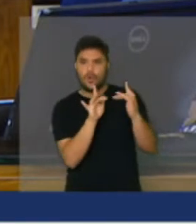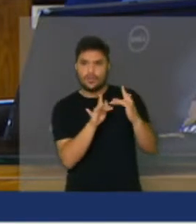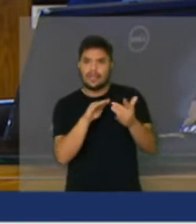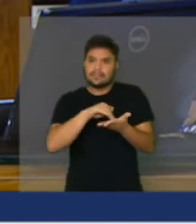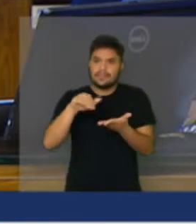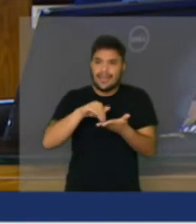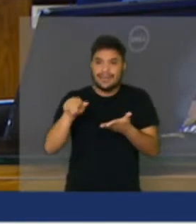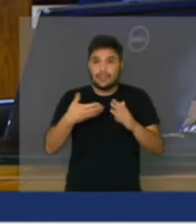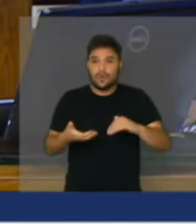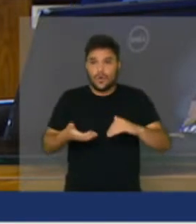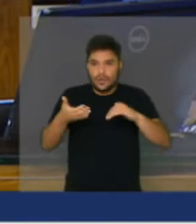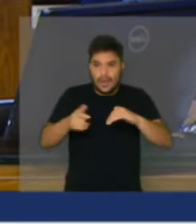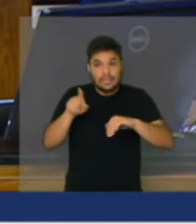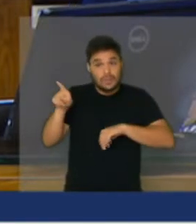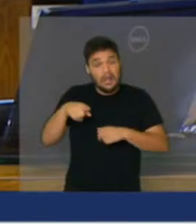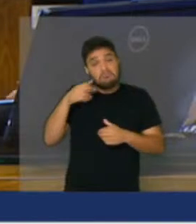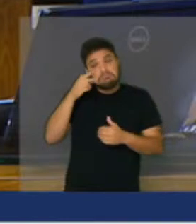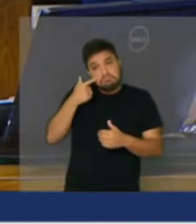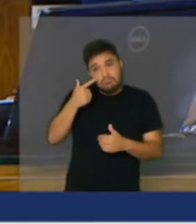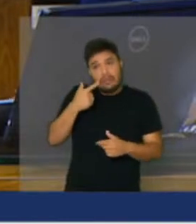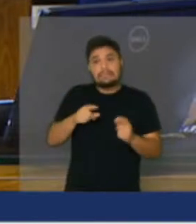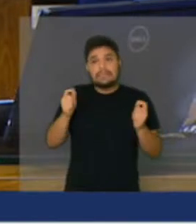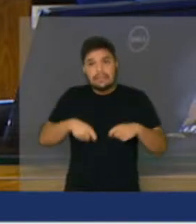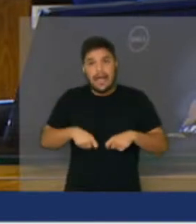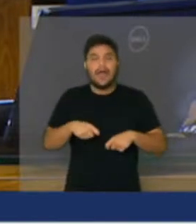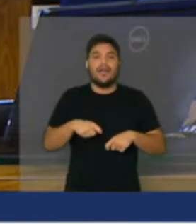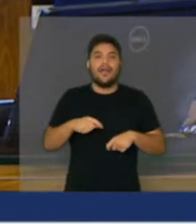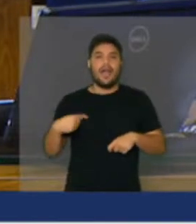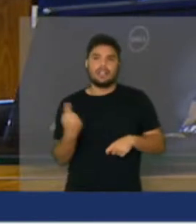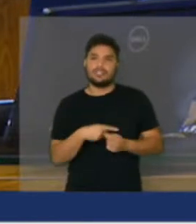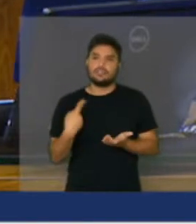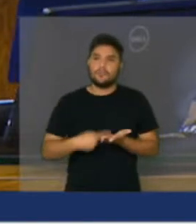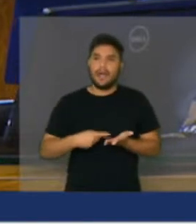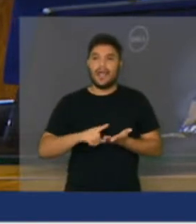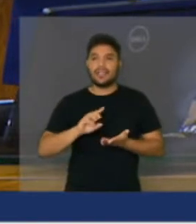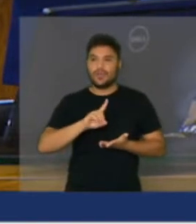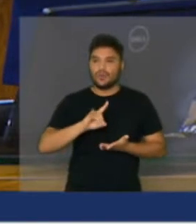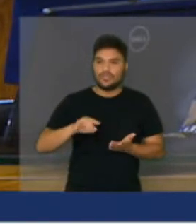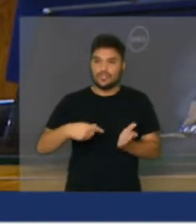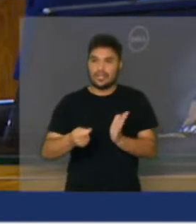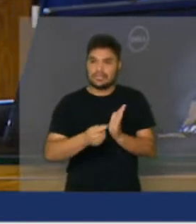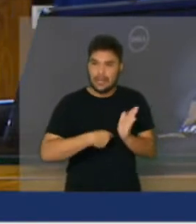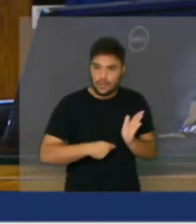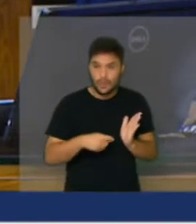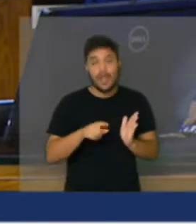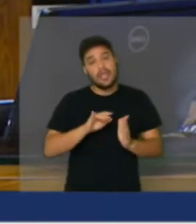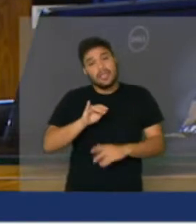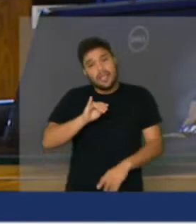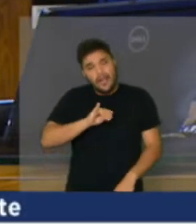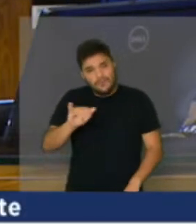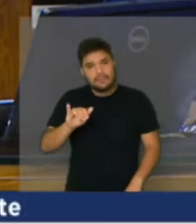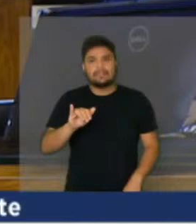PARA GARANTIR QUE A GENTE AMÉRICO A DATA DA PROMULGAÇÃO E AVISAR TEMPESTIVAMENTE TODOS OS QUE LÁ ESTEJAM. DEPUTADO DANIEL.